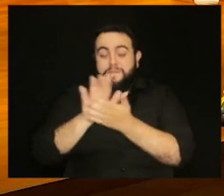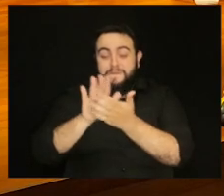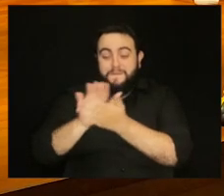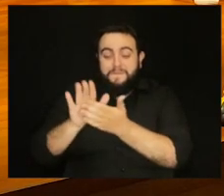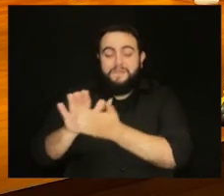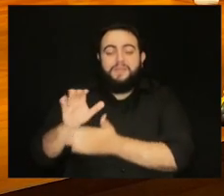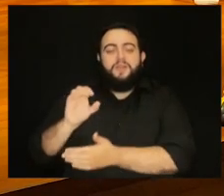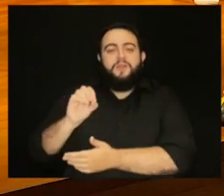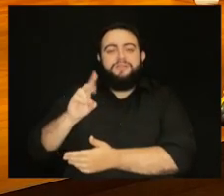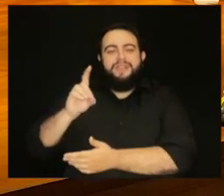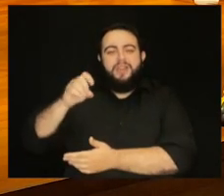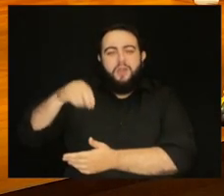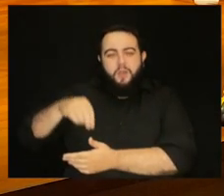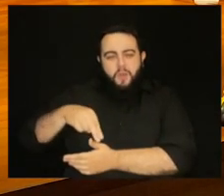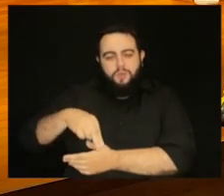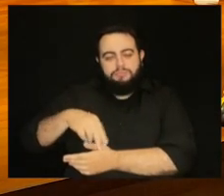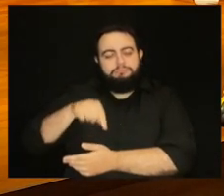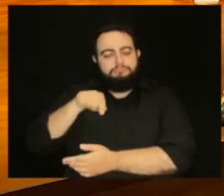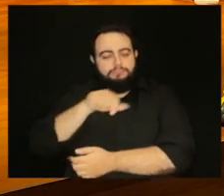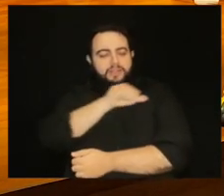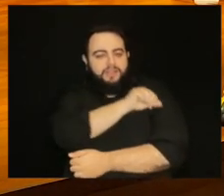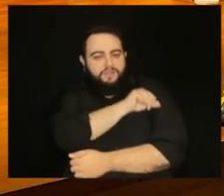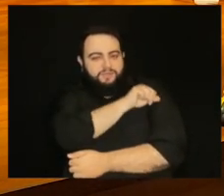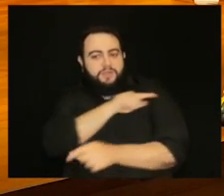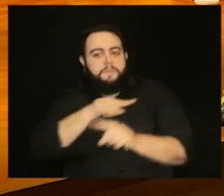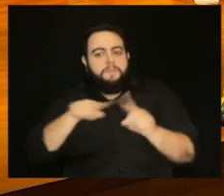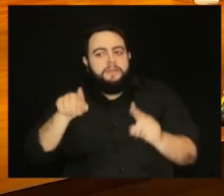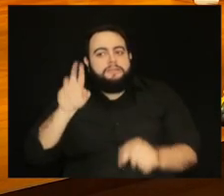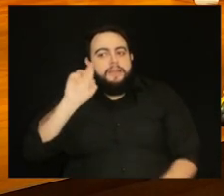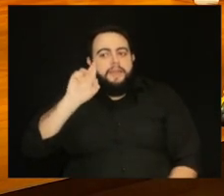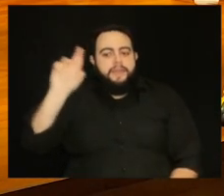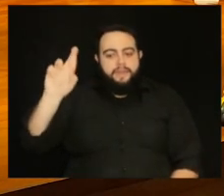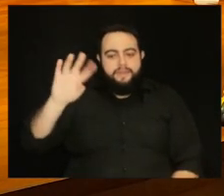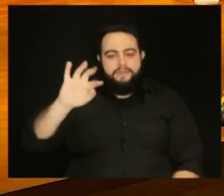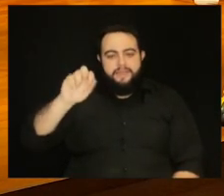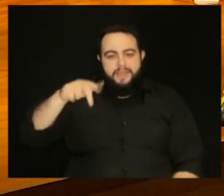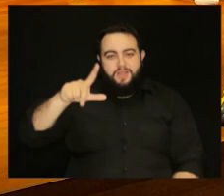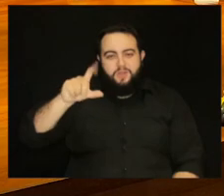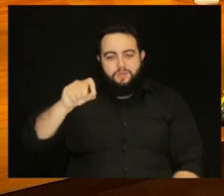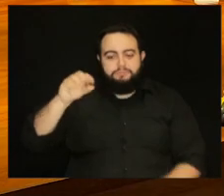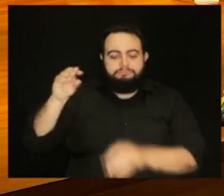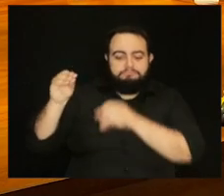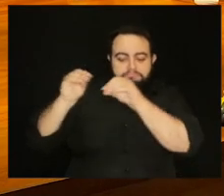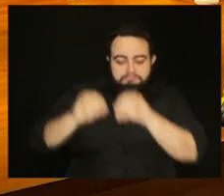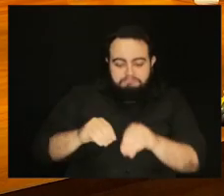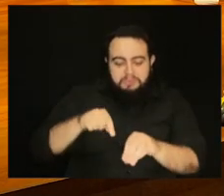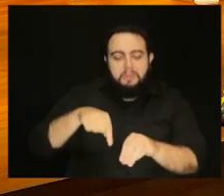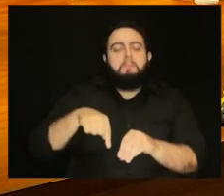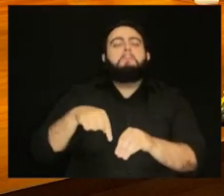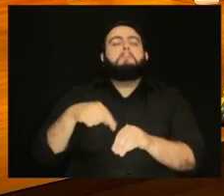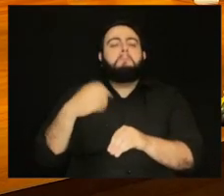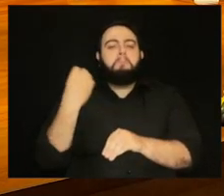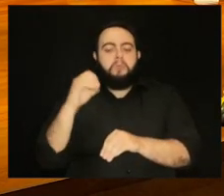era o Francisco Canaro vem a Porto Alegre para gravar na casa elétrica e traz, isso é um dado